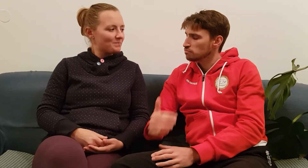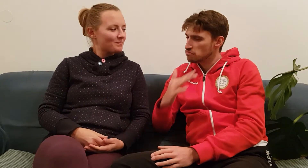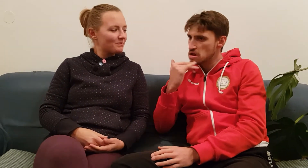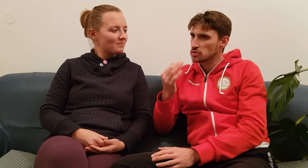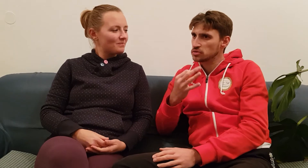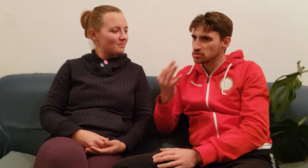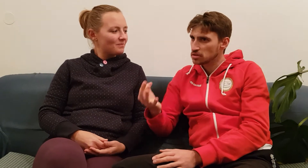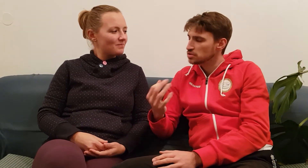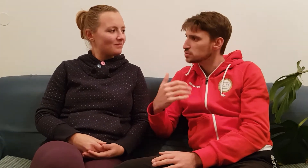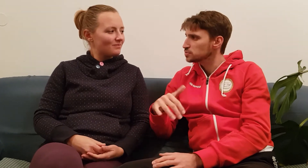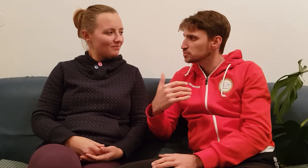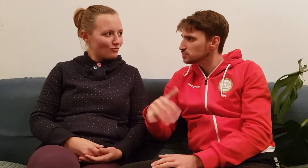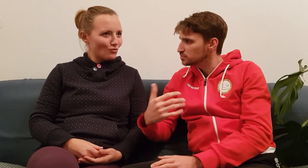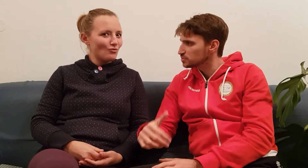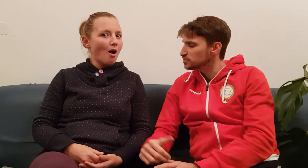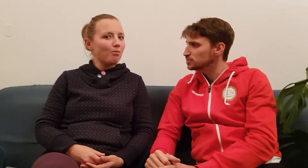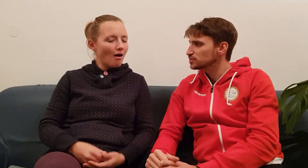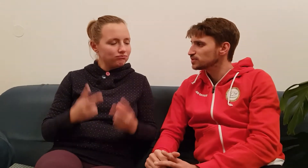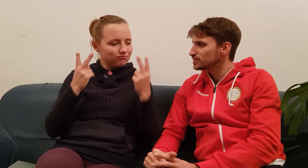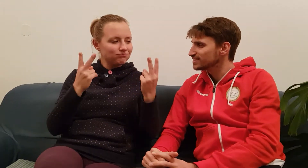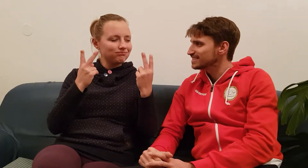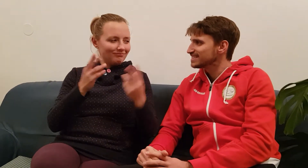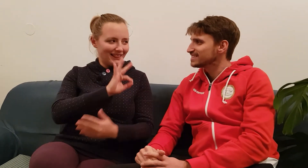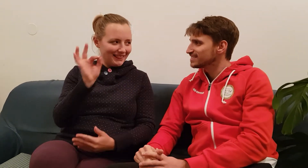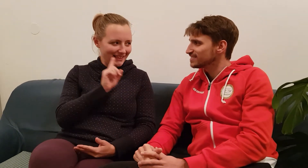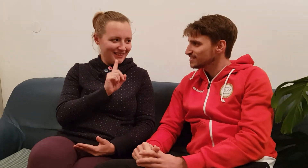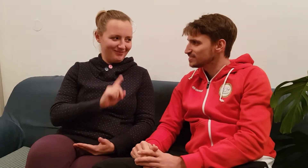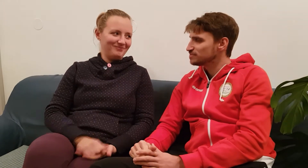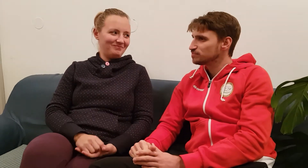Uuuu, veliko dni. Uuuu, ja, a so pomembni dnevi.